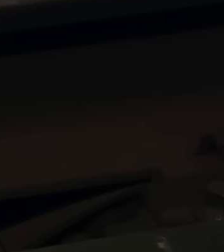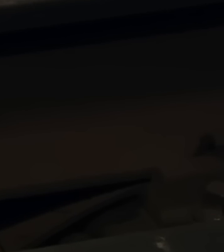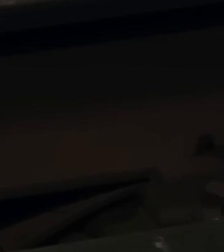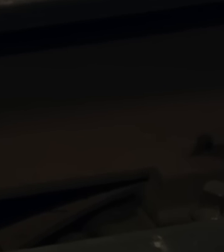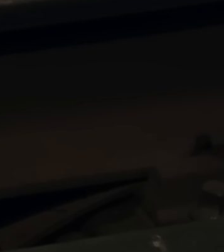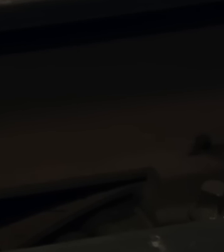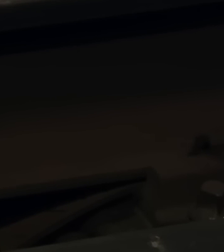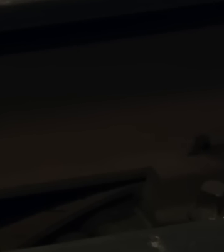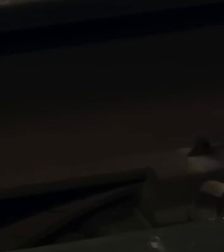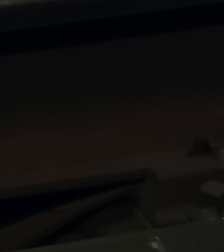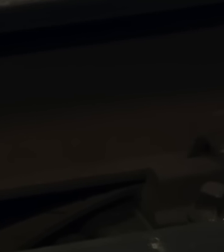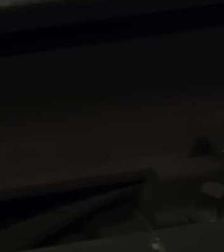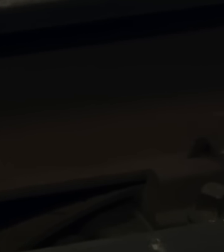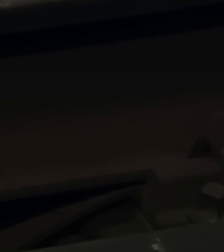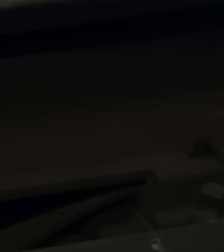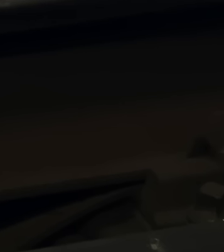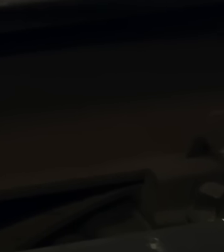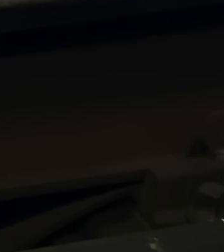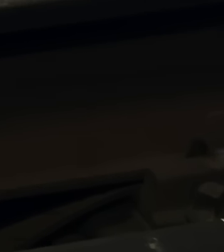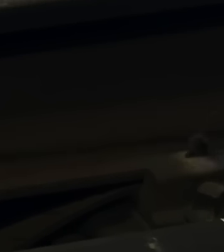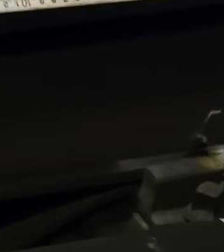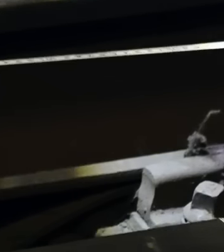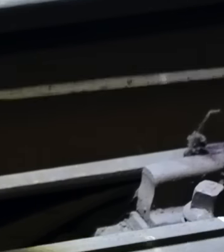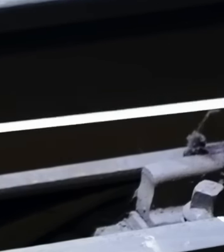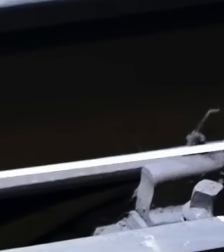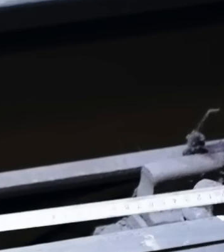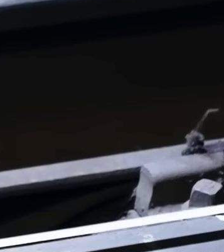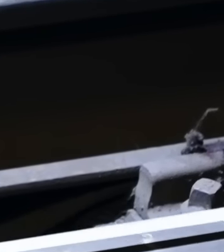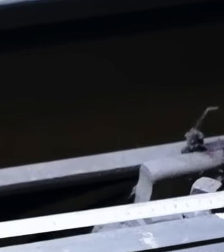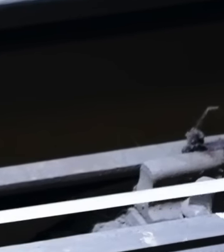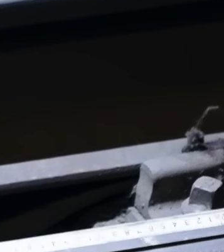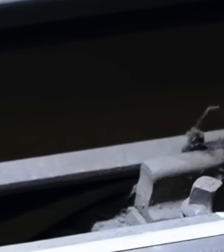La presidenta de México fue contundente al declarar que [música] esto no es normal,